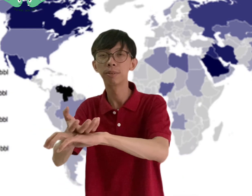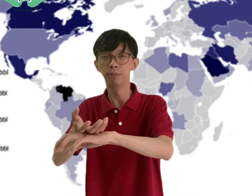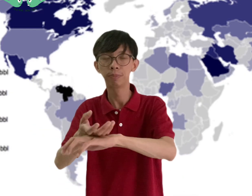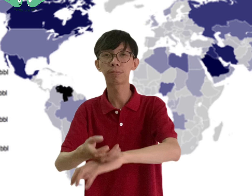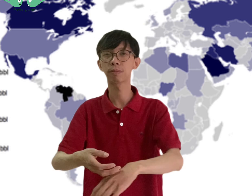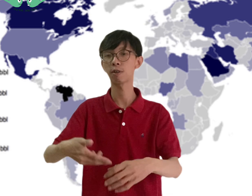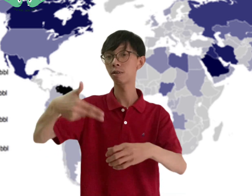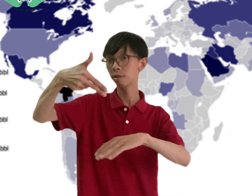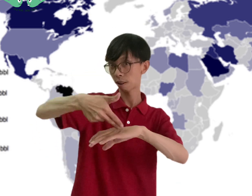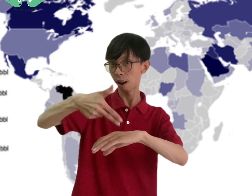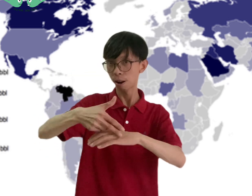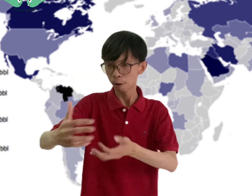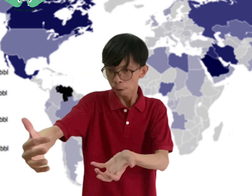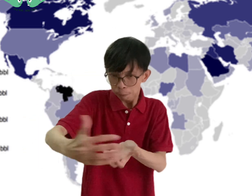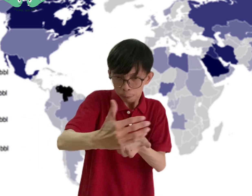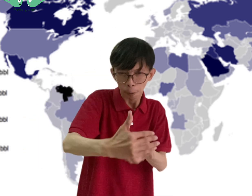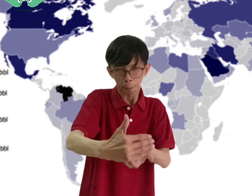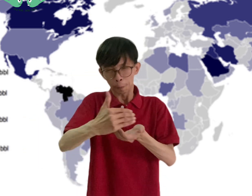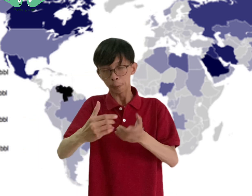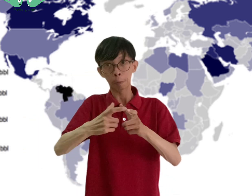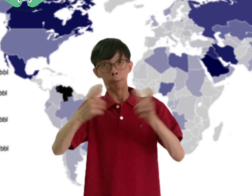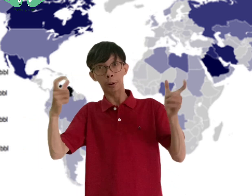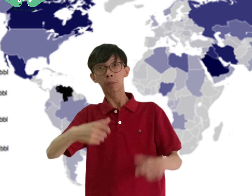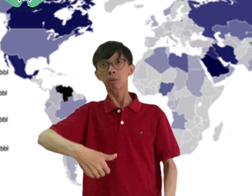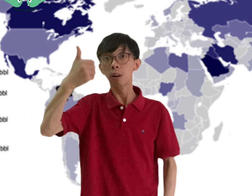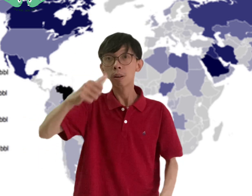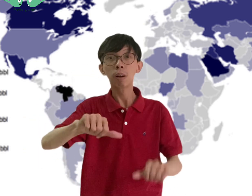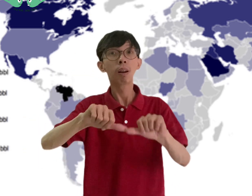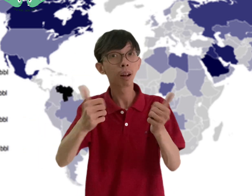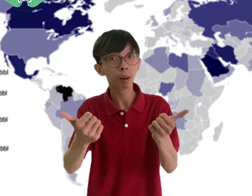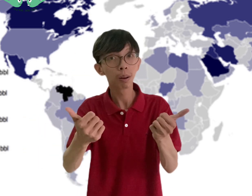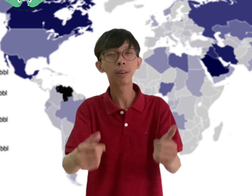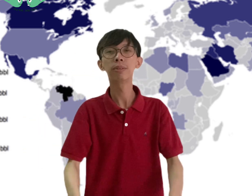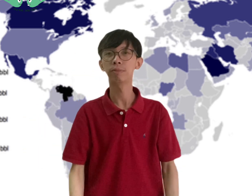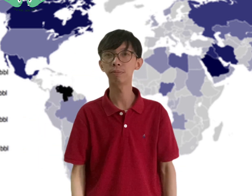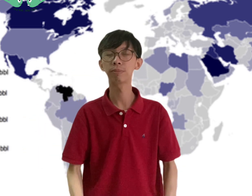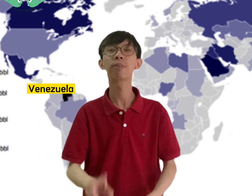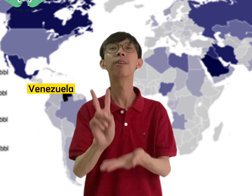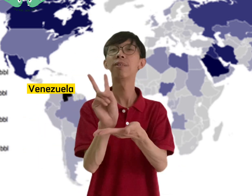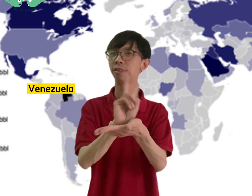Sản lượng dầu thô lớn nhất thế giới: